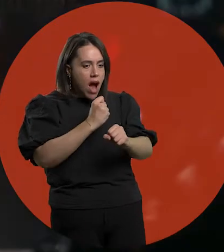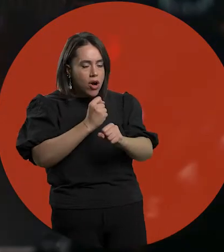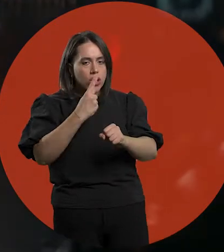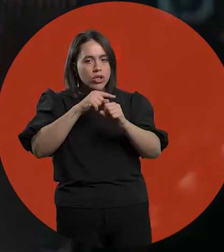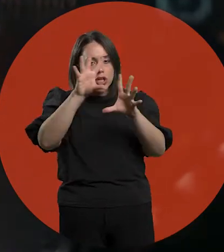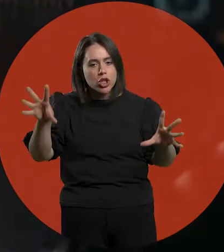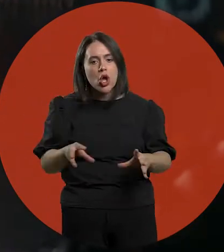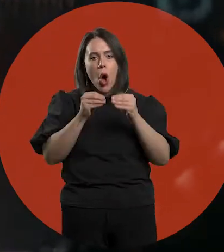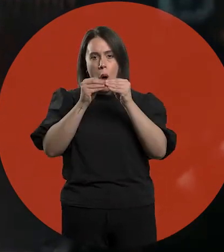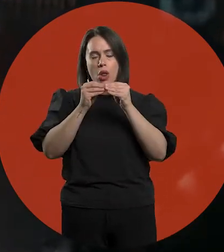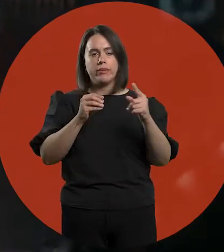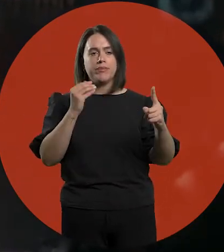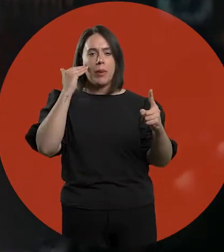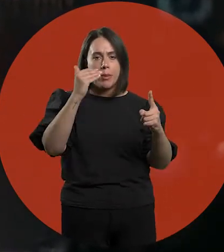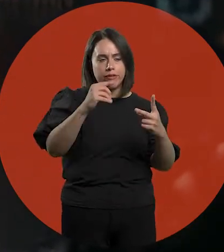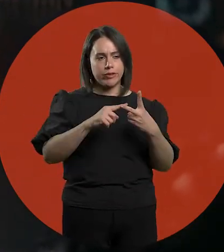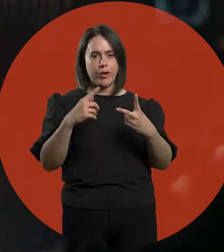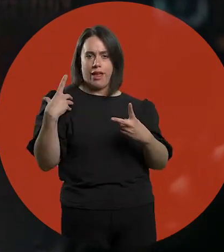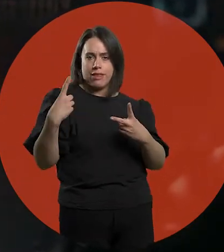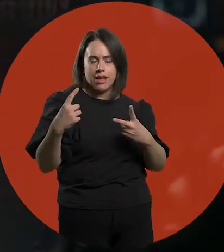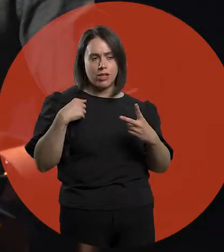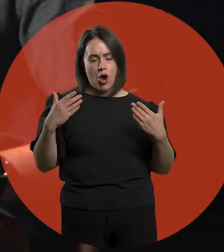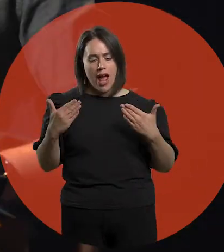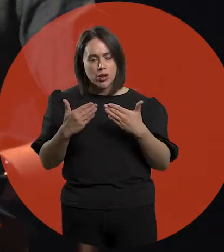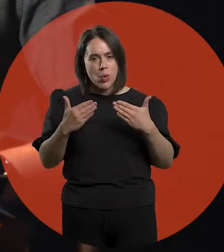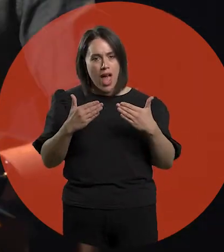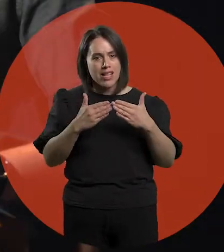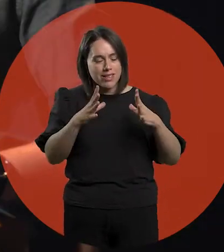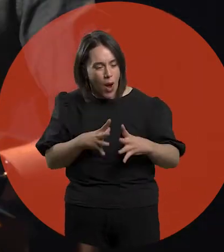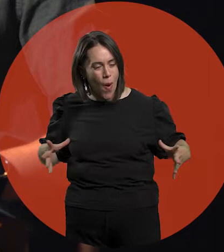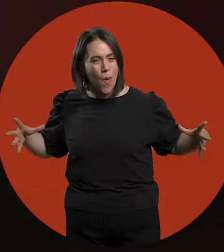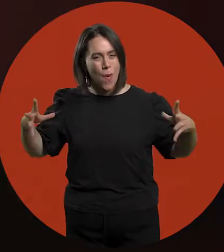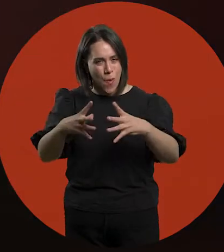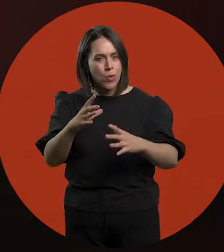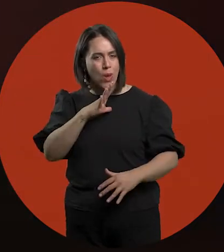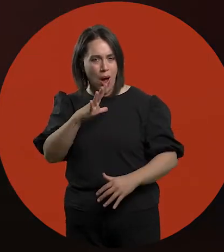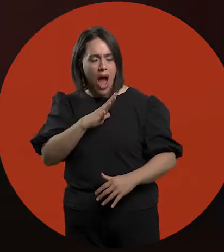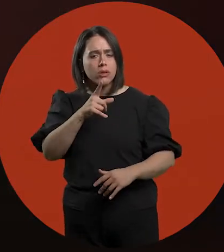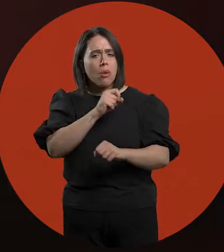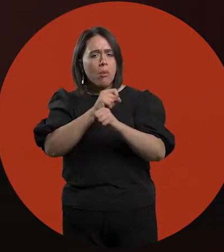Dirección, profesores, alumnos. Podés hablar con un profesor y plantear los problemas